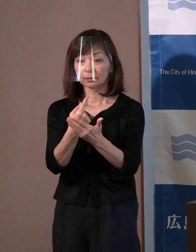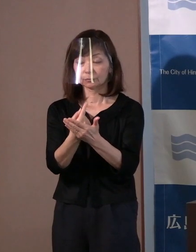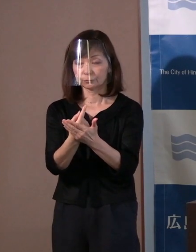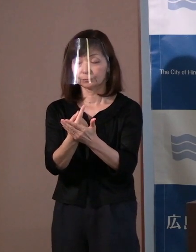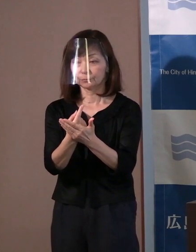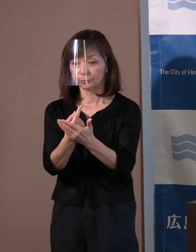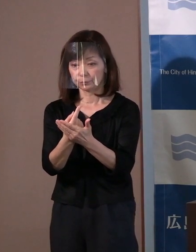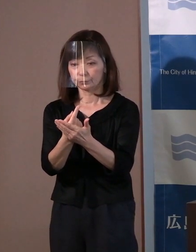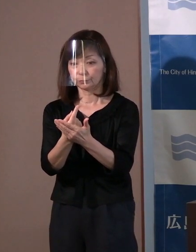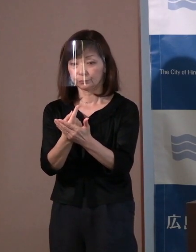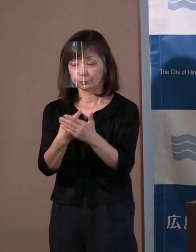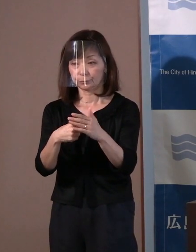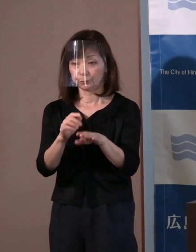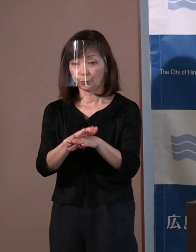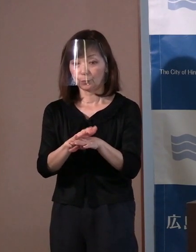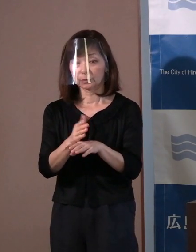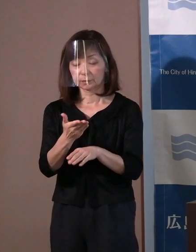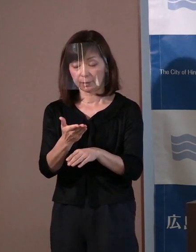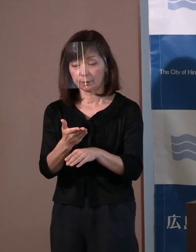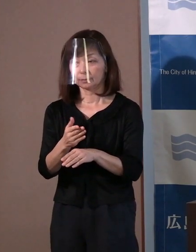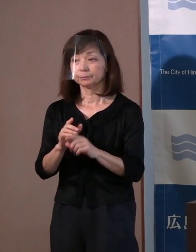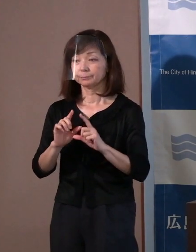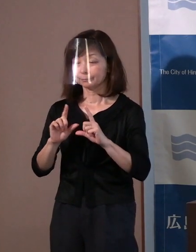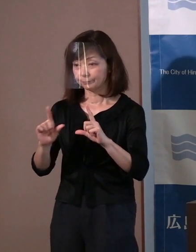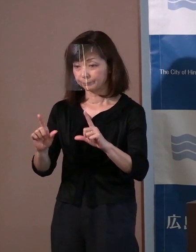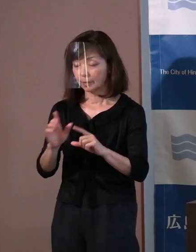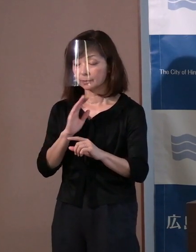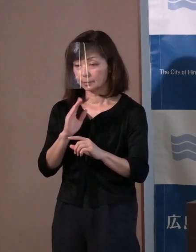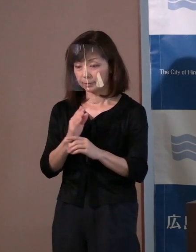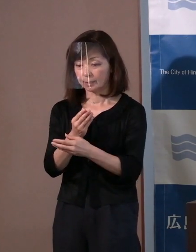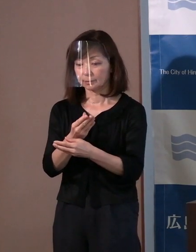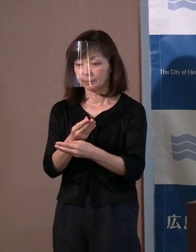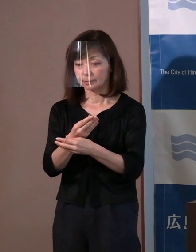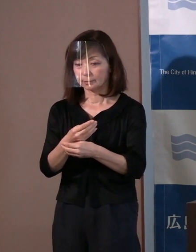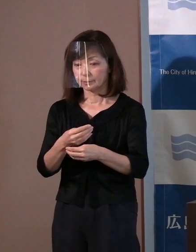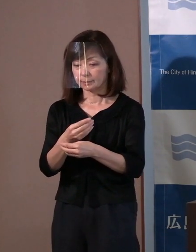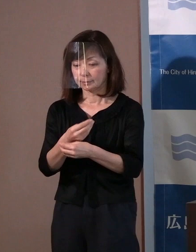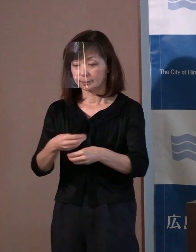(市長)実際に締約国になるためには､ 国会での批准手続きか何かがいりますからね｡